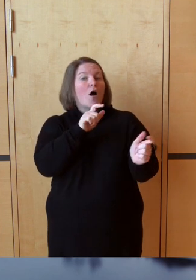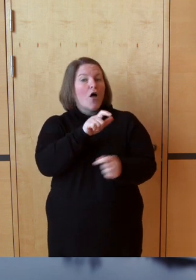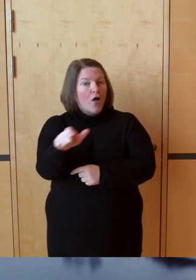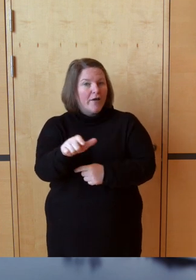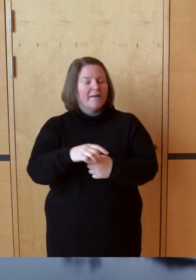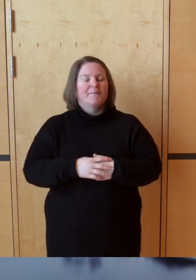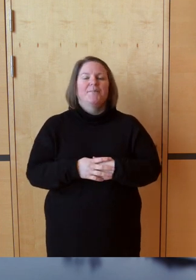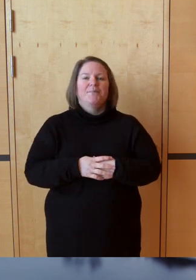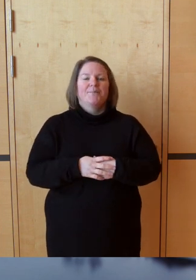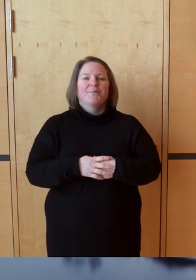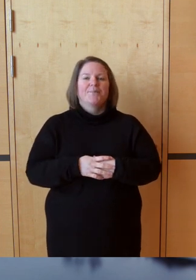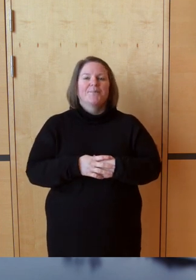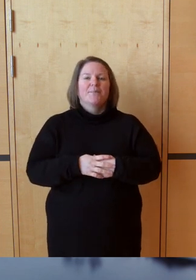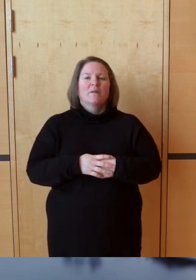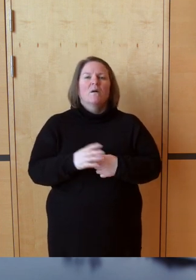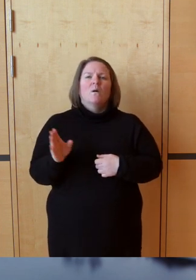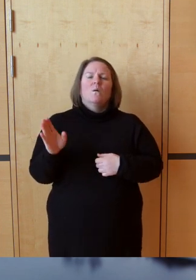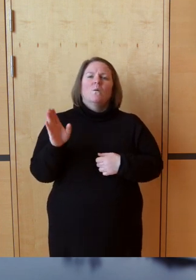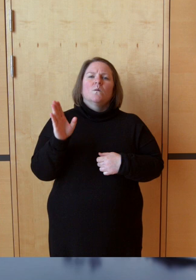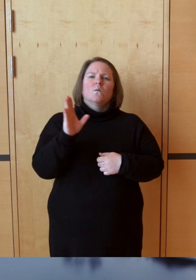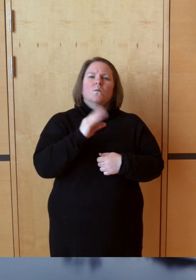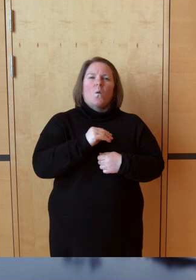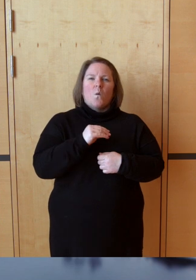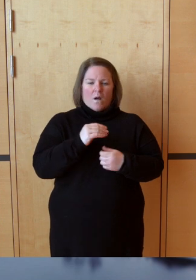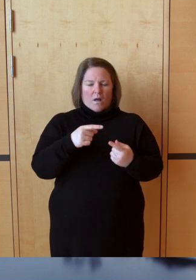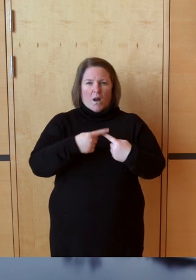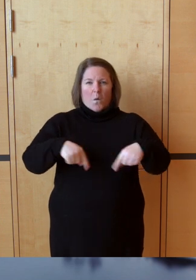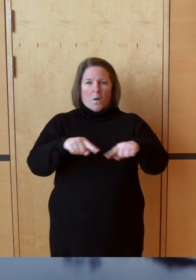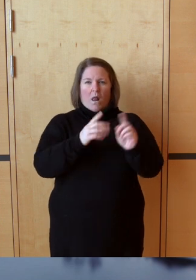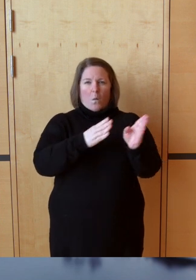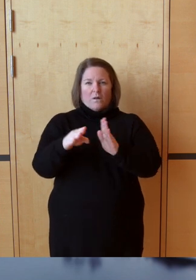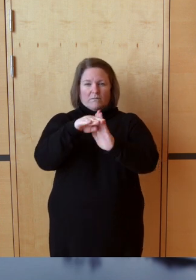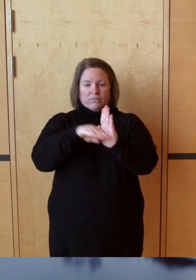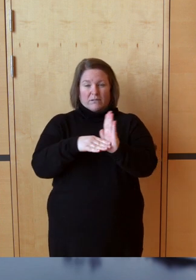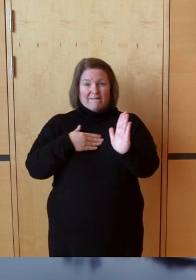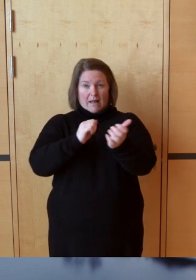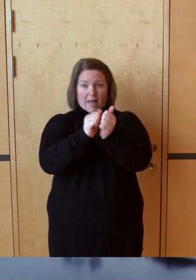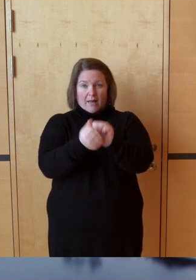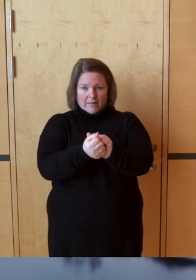När vi vill ändra nu i de lokala ordningsföreskrifterna så syftar vi ju på